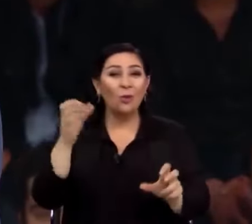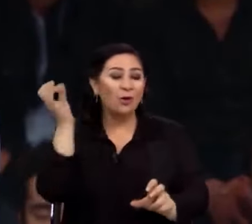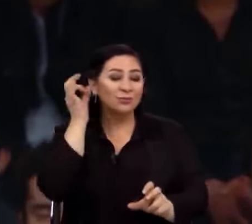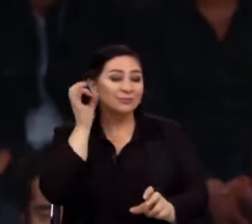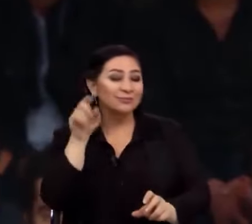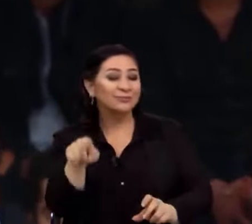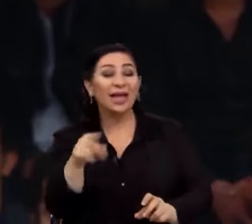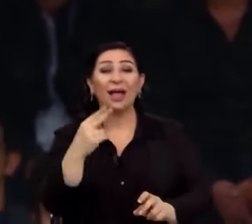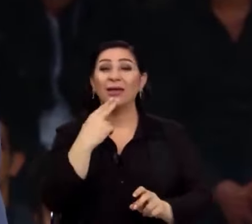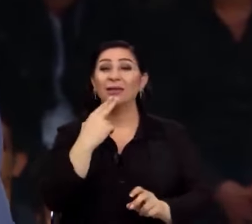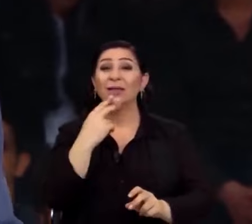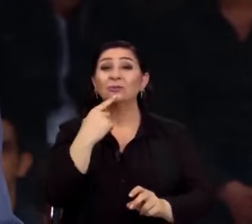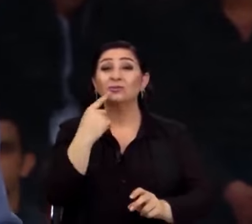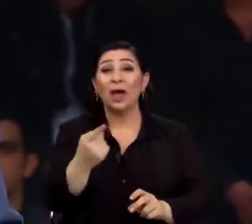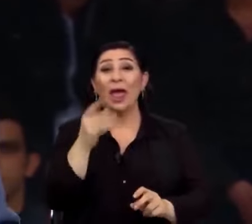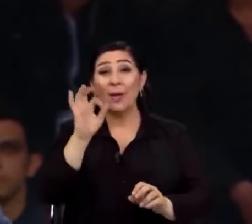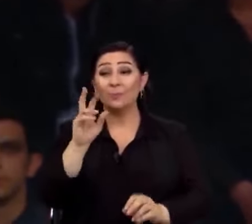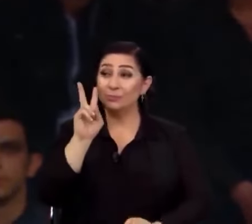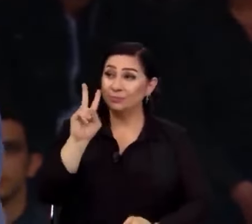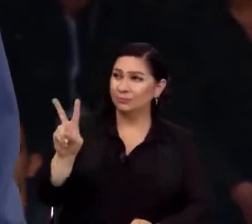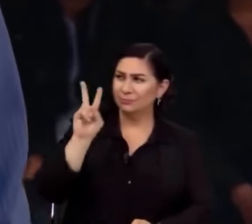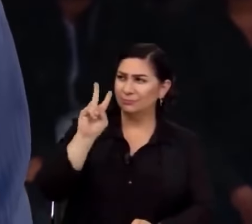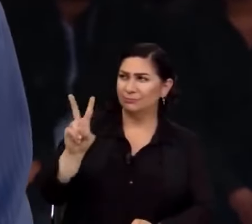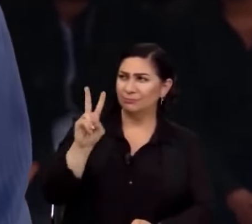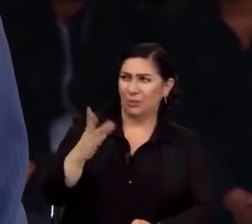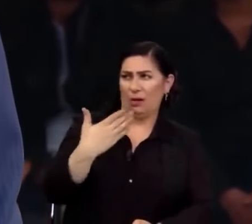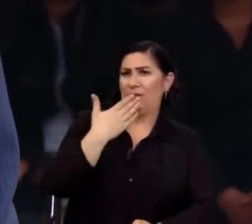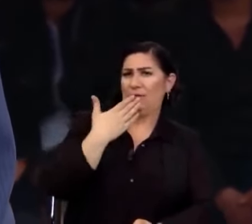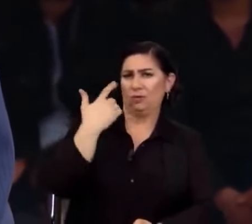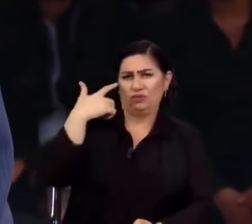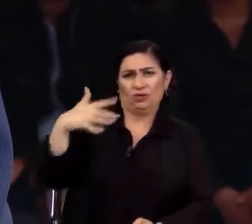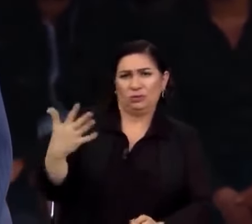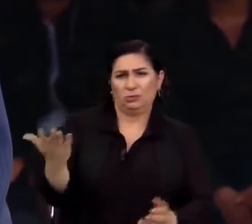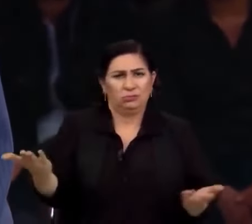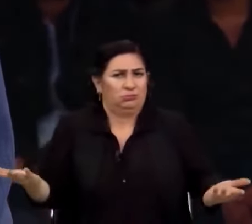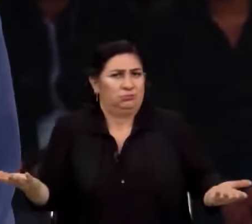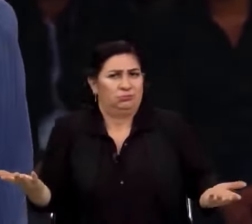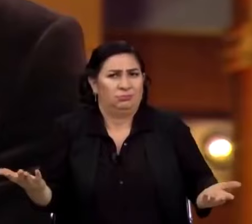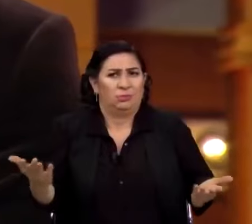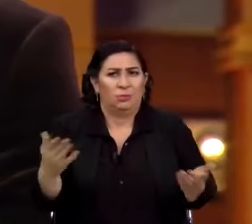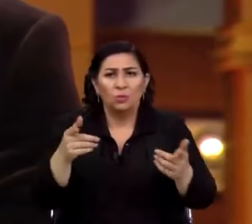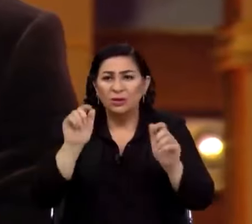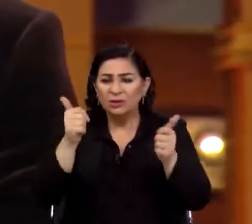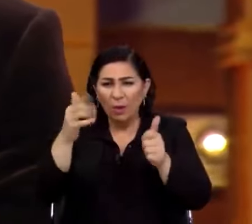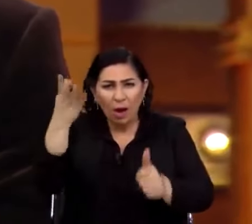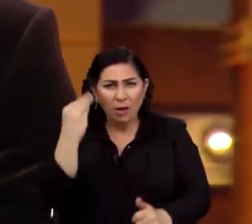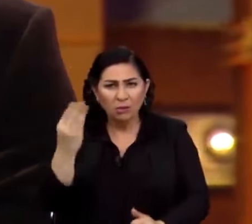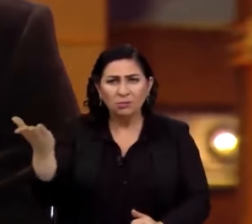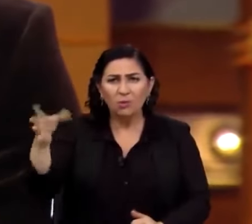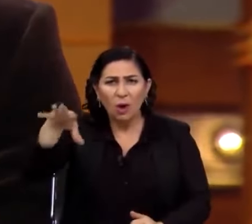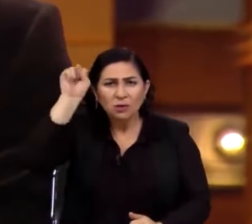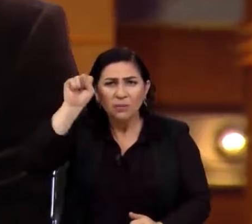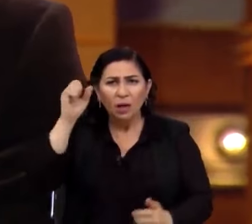kadınların söylediğine hep Tanık olur ve buna Hayret ederiz Evet yani hayret ederiz buu Ne zaman ezberledi ya bu şarkının sözlerini Türkçe İngilizce